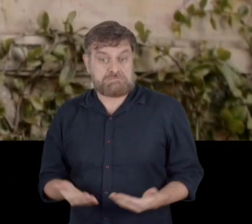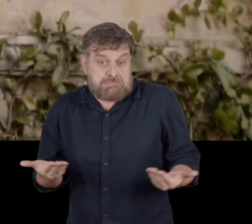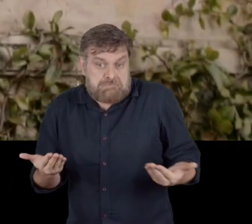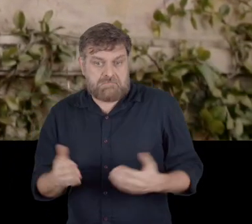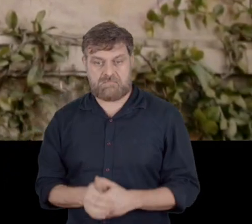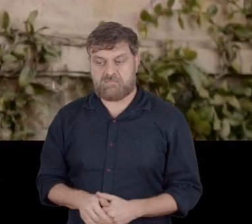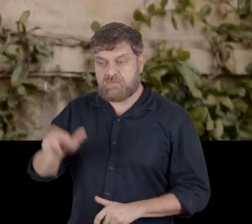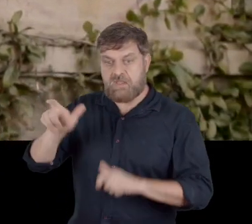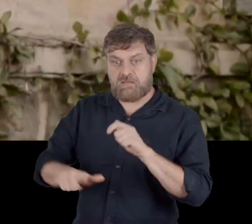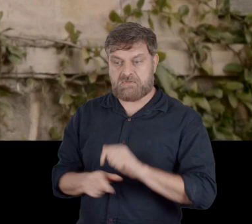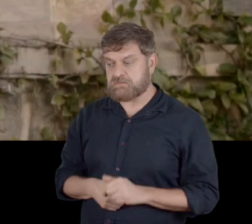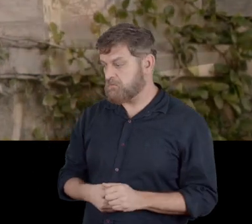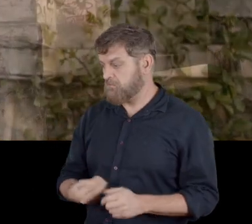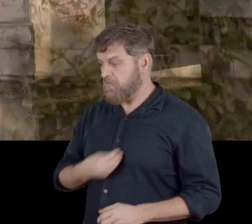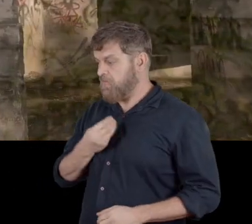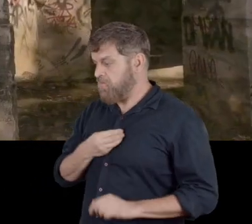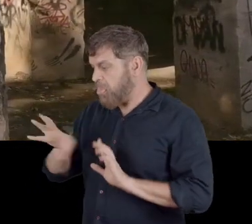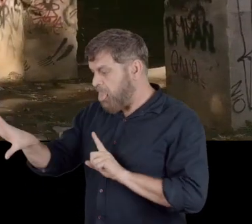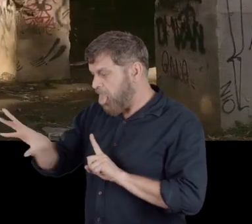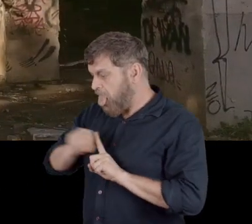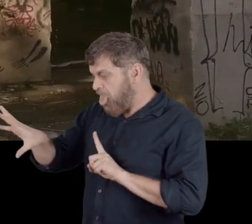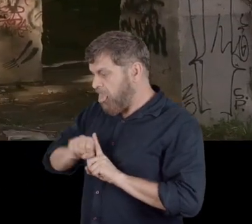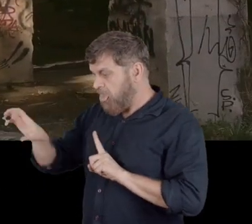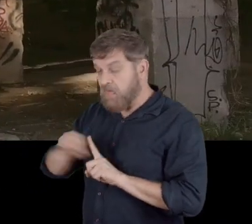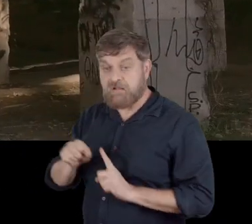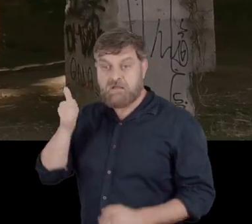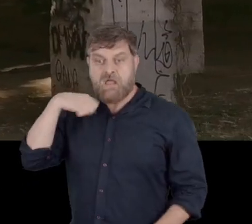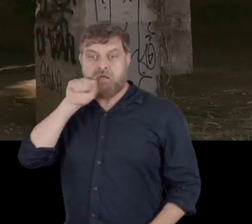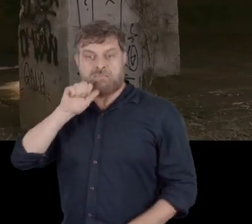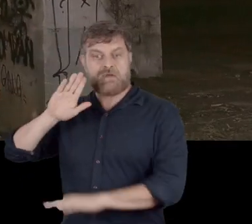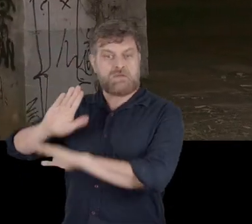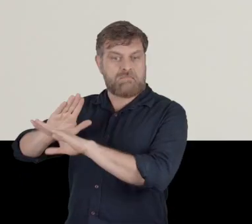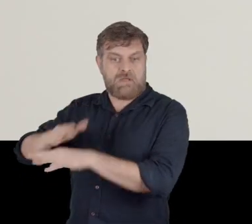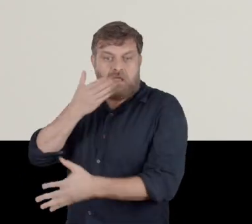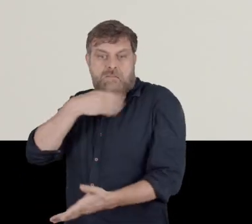mas as pessoas querem consumir essas imagens. Se a mãe tá fazendo isso e se o pai tá fazendo isso,